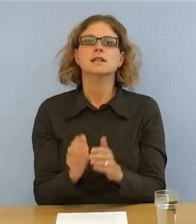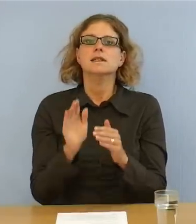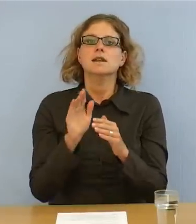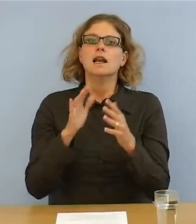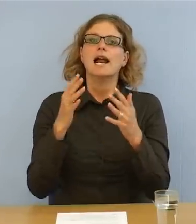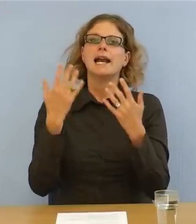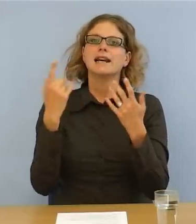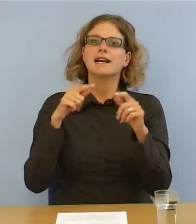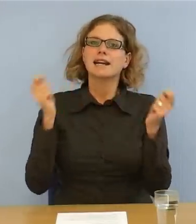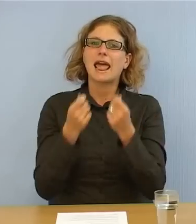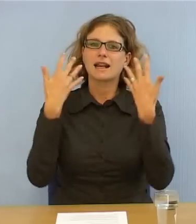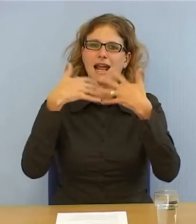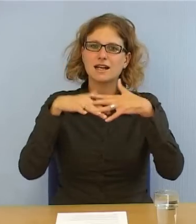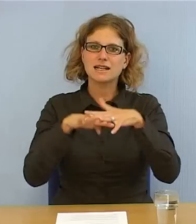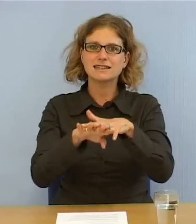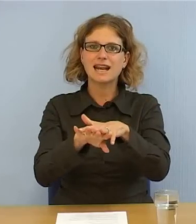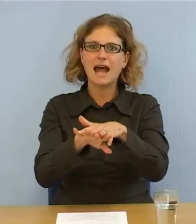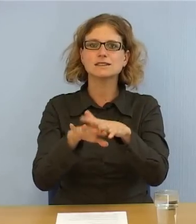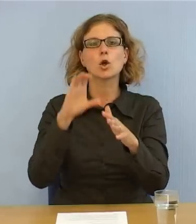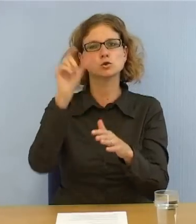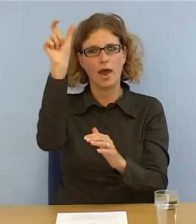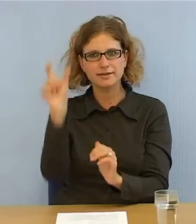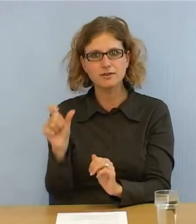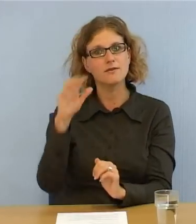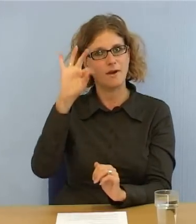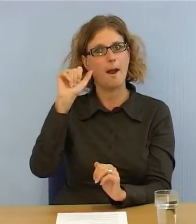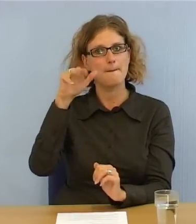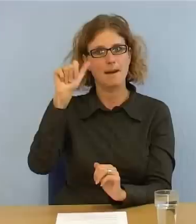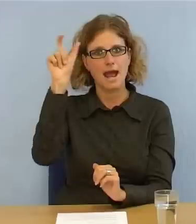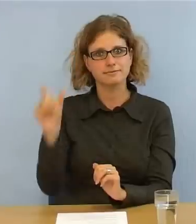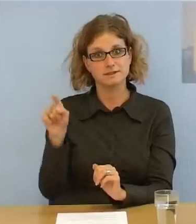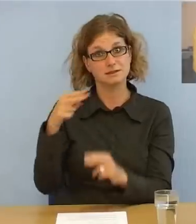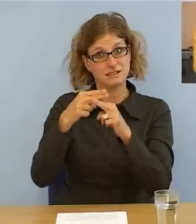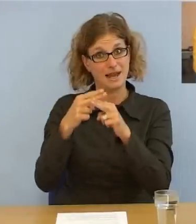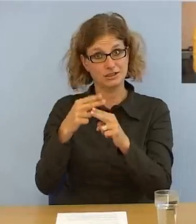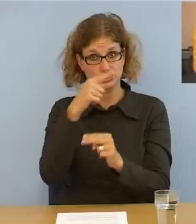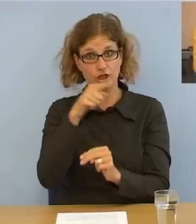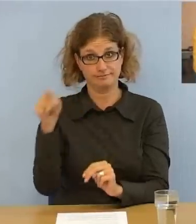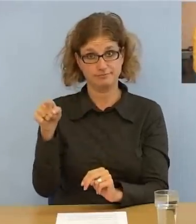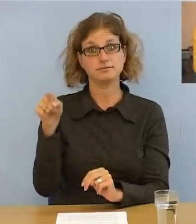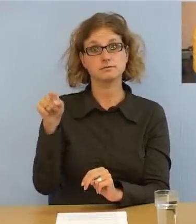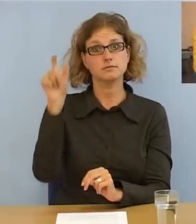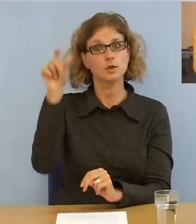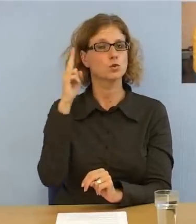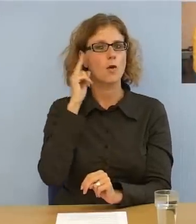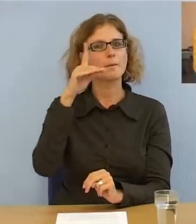Via een re-integratieconsulent van FAMA, Sint-Michielsgestel,